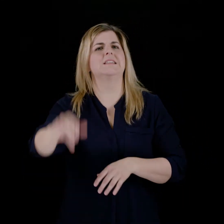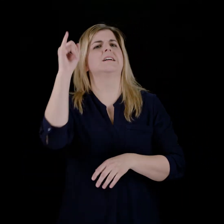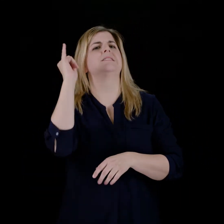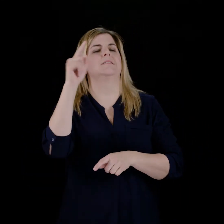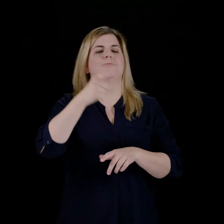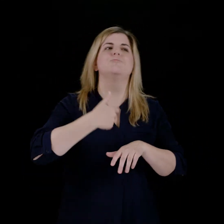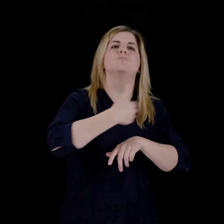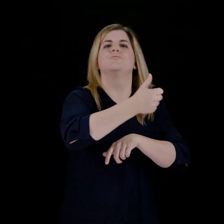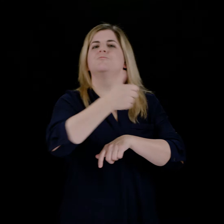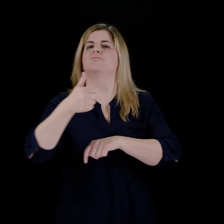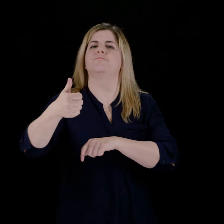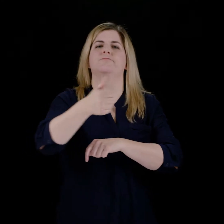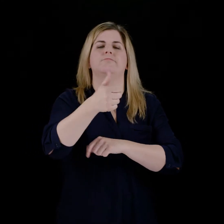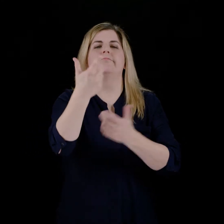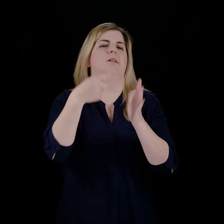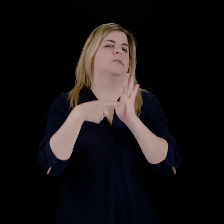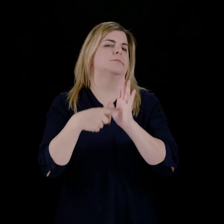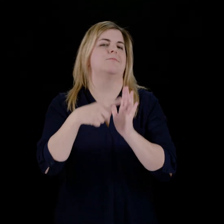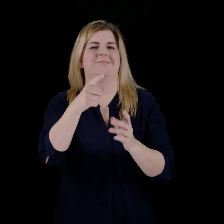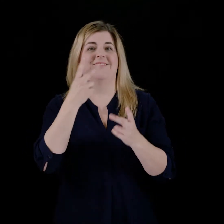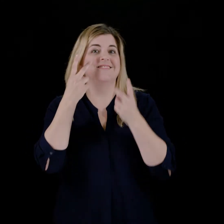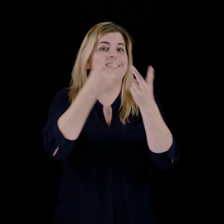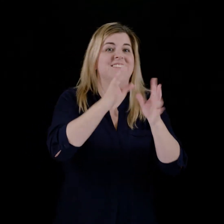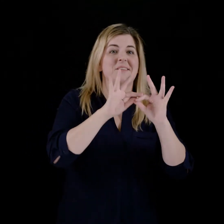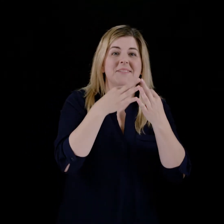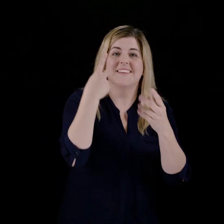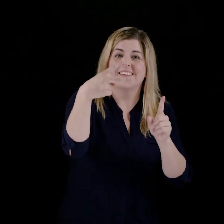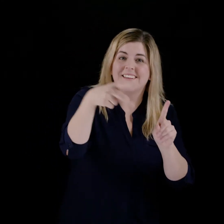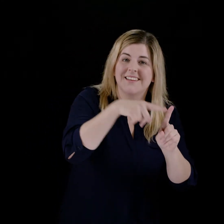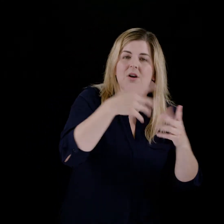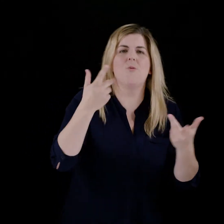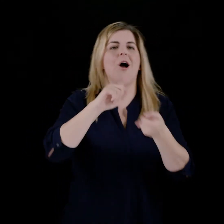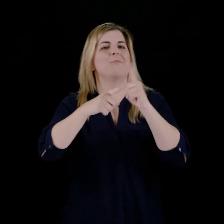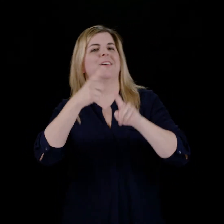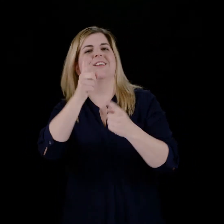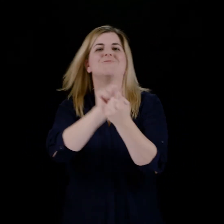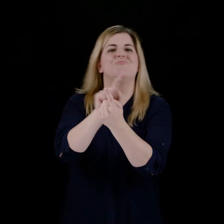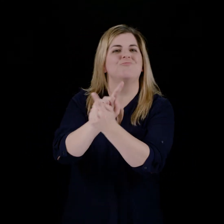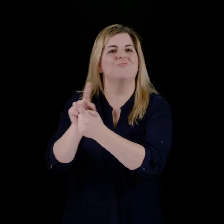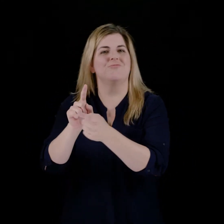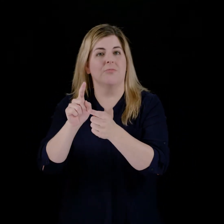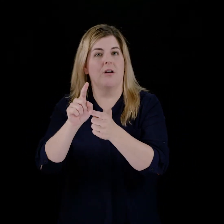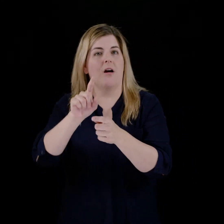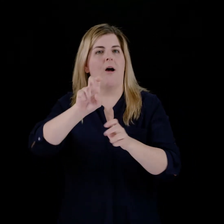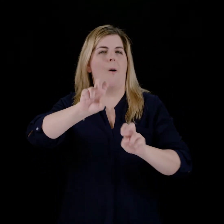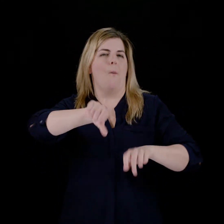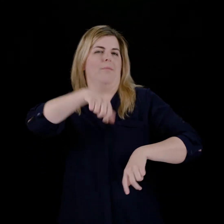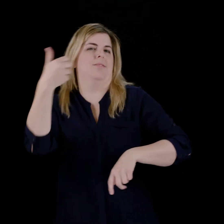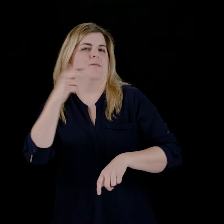Si vous êtes en déplacement (p. ex., si vous visitez votre famille ou vos amis dans